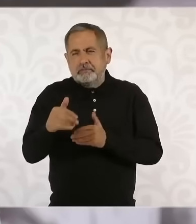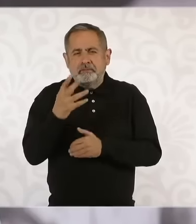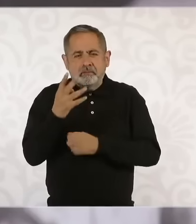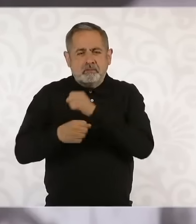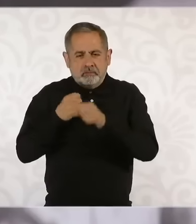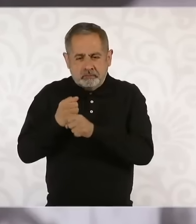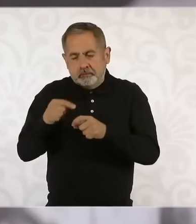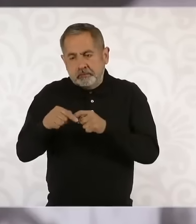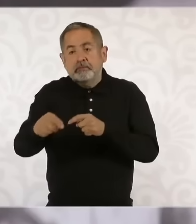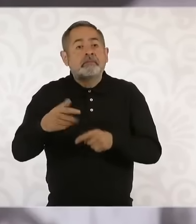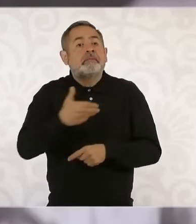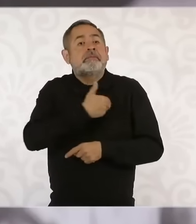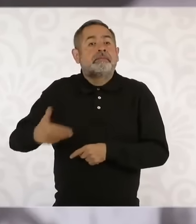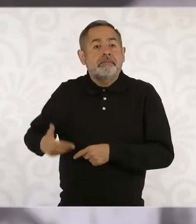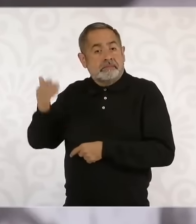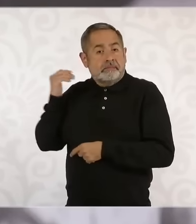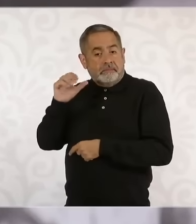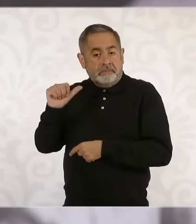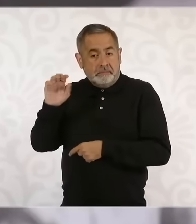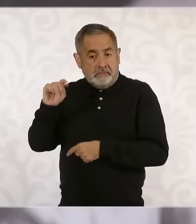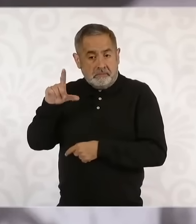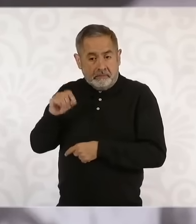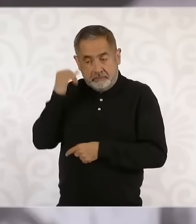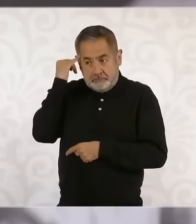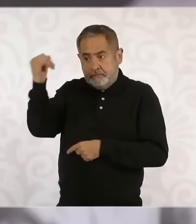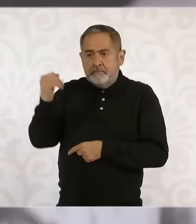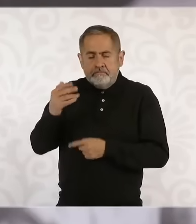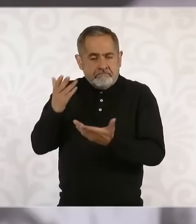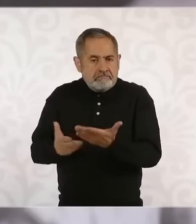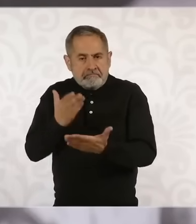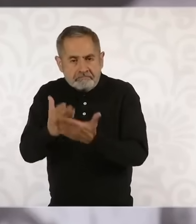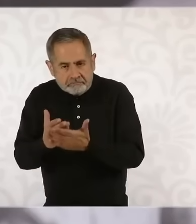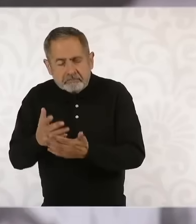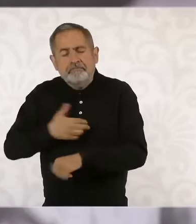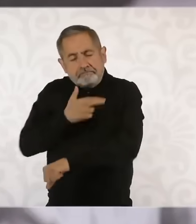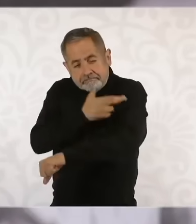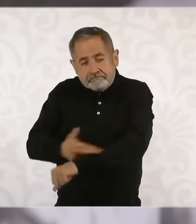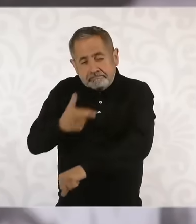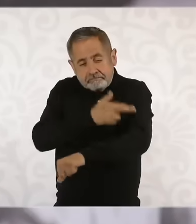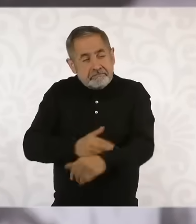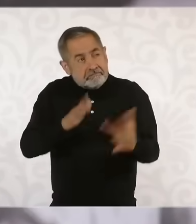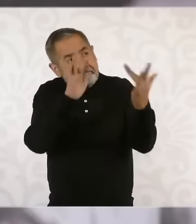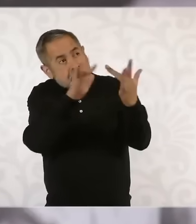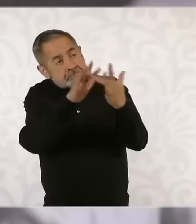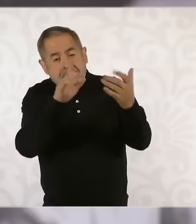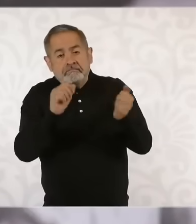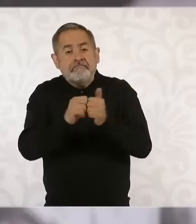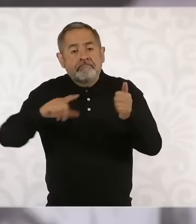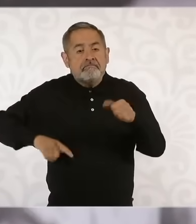presidente planteó eh esta estrategia, pues hemos venido hablando con los gobiernos de los estados